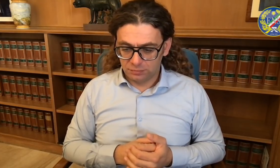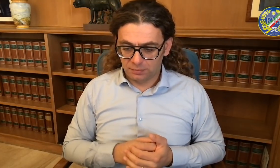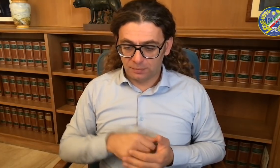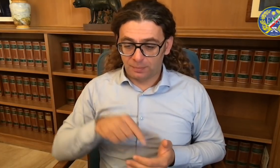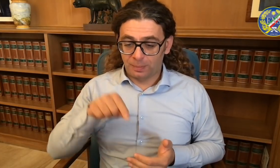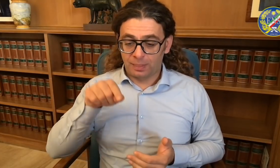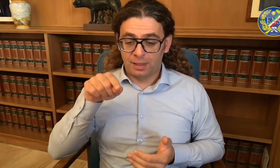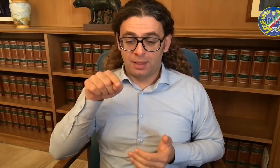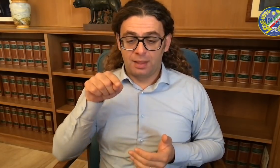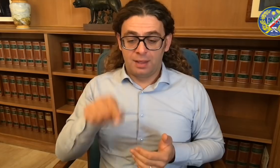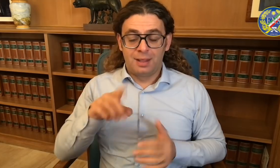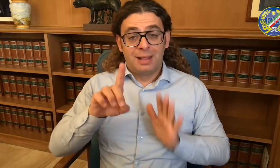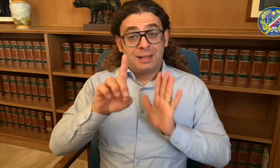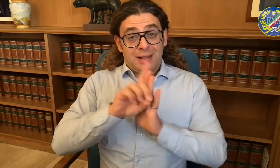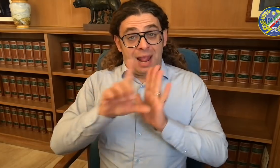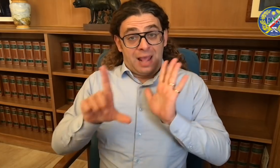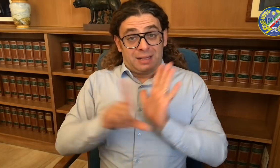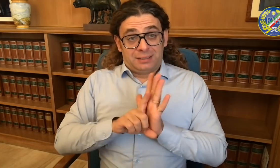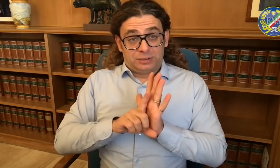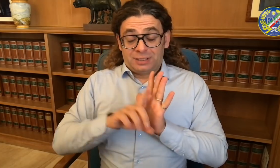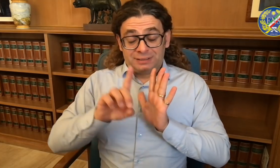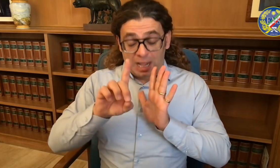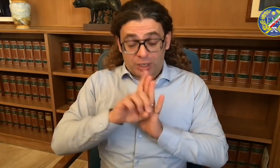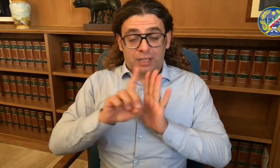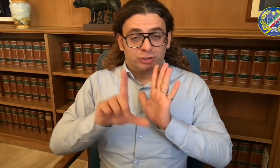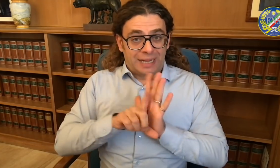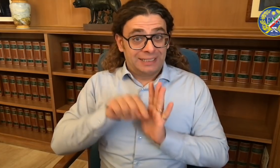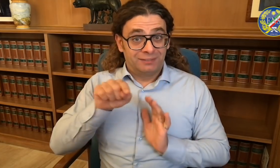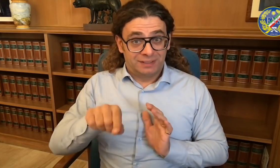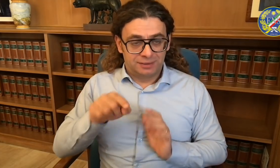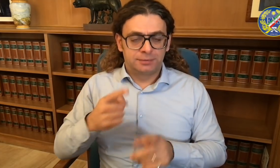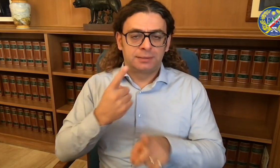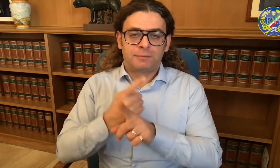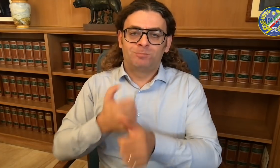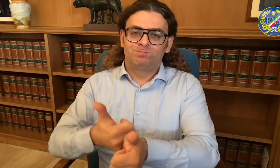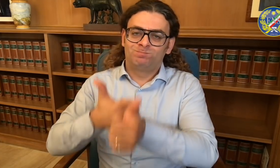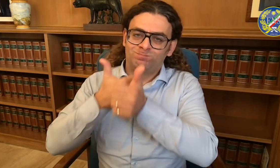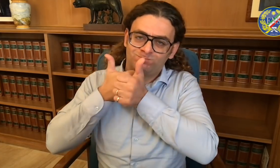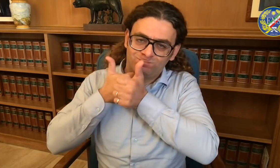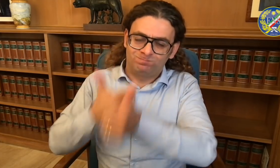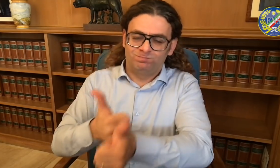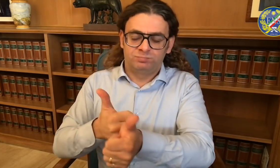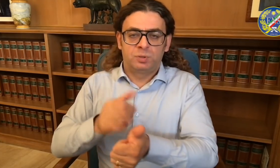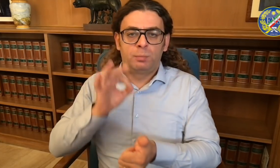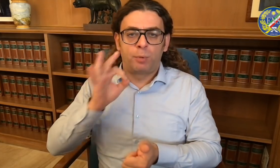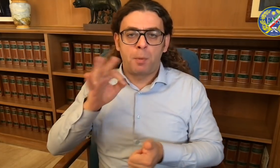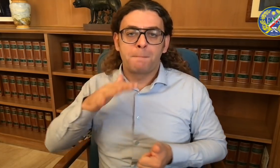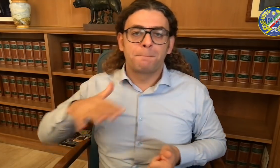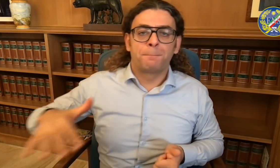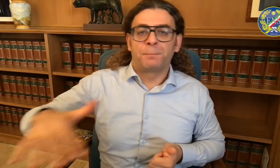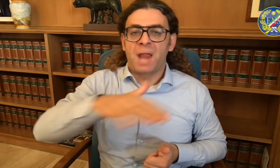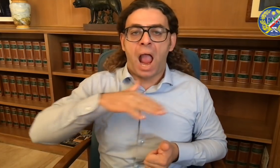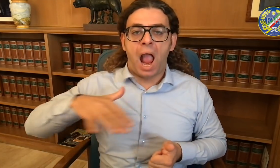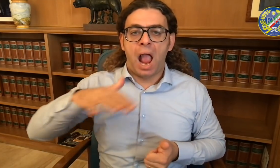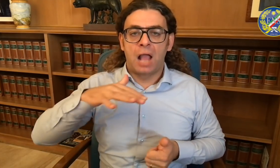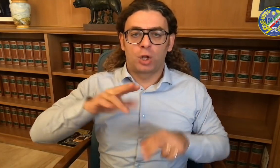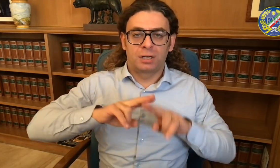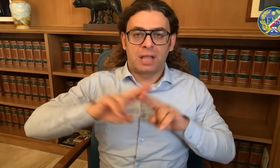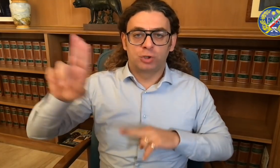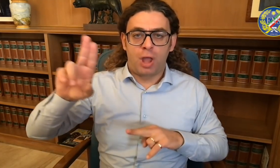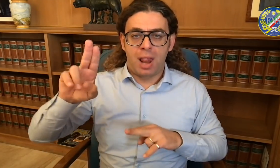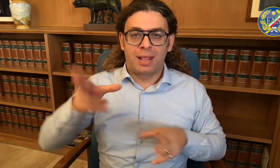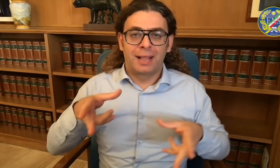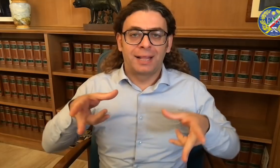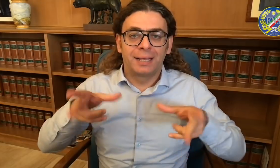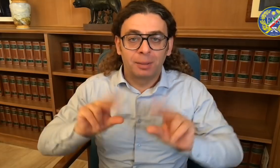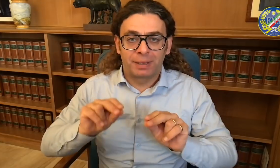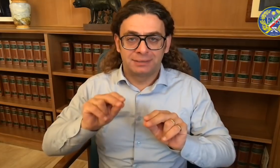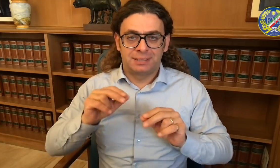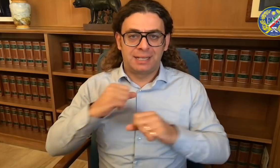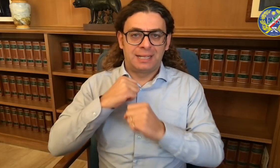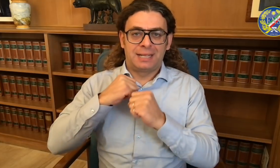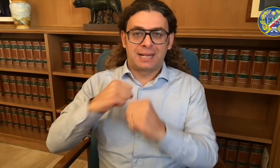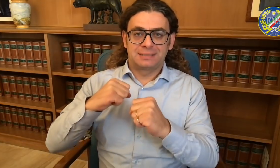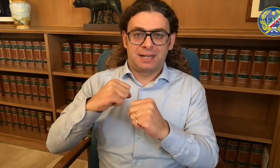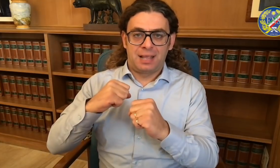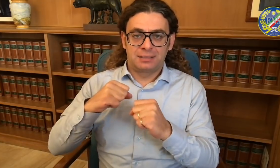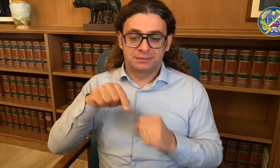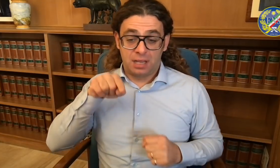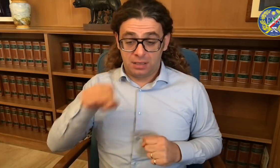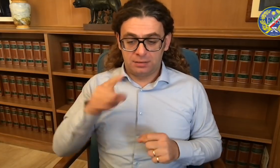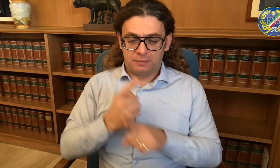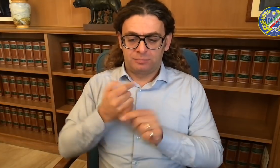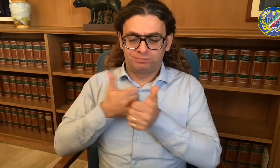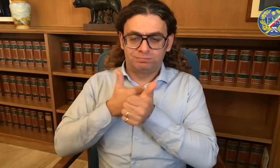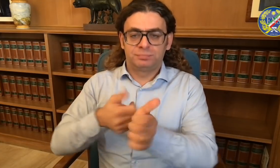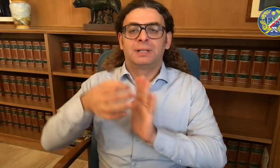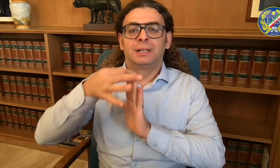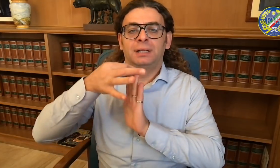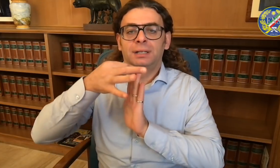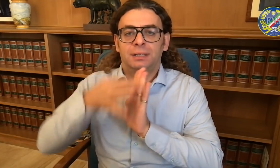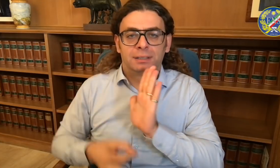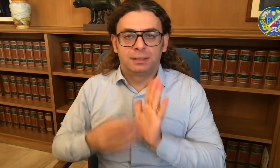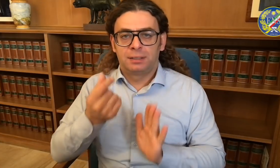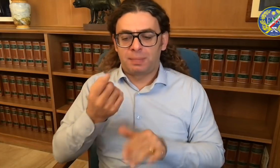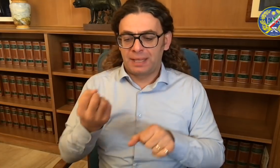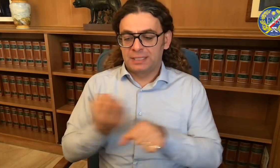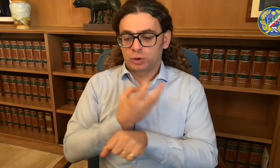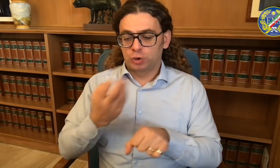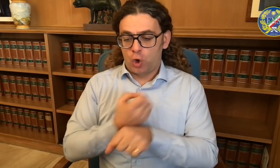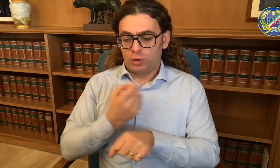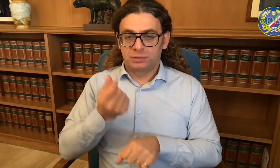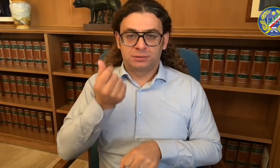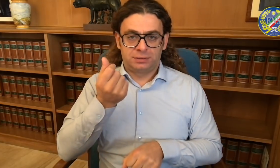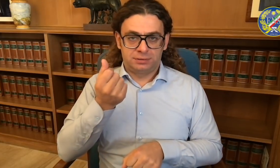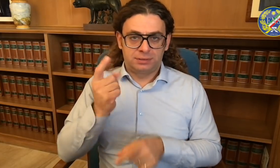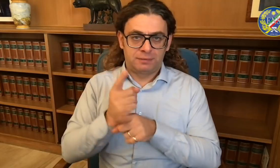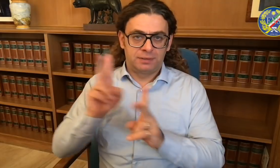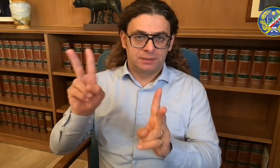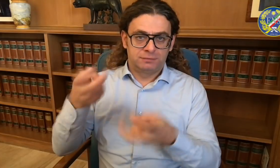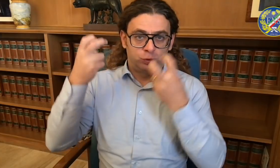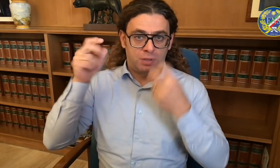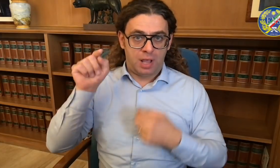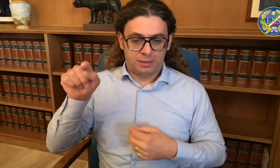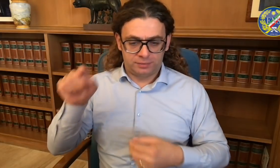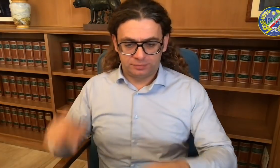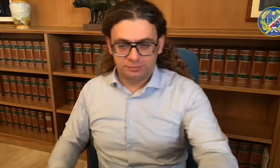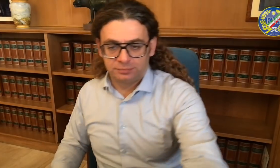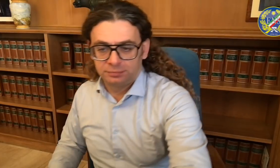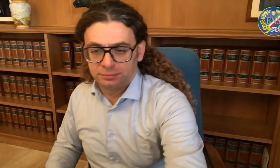Il decreto legislativo deve attenersi al Piano nazionale di ripresa e resilienza al fine di sfruttarne le risorse economiche previste.